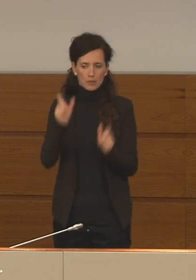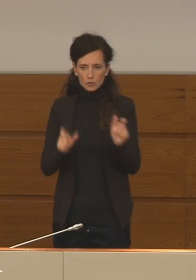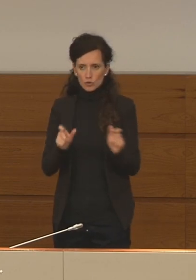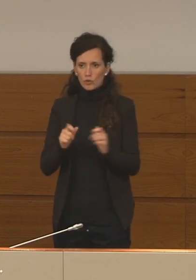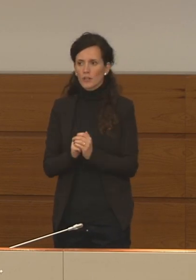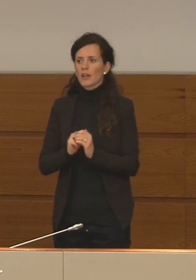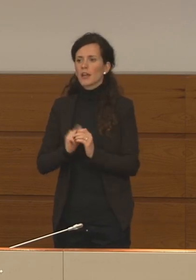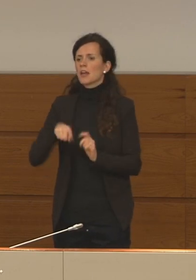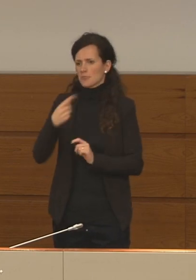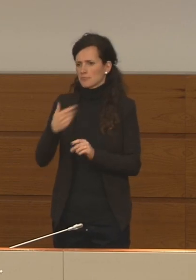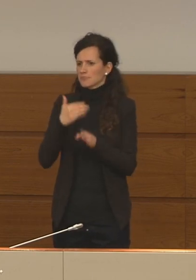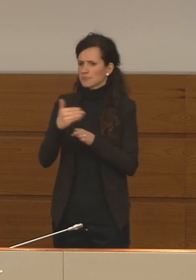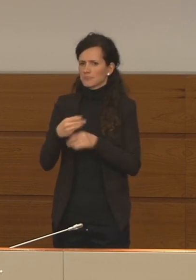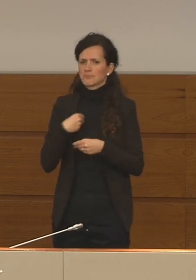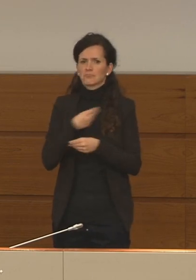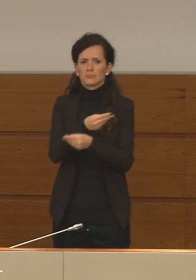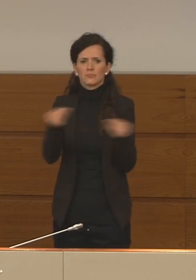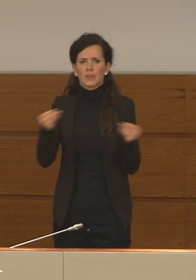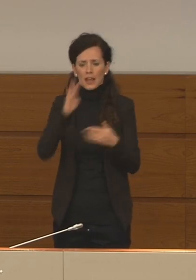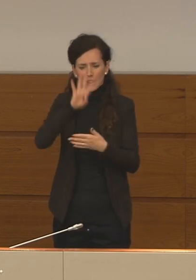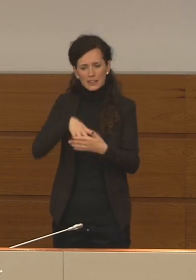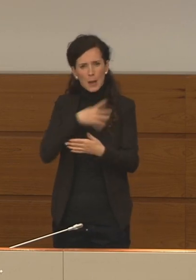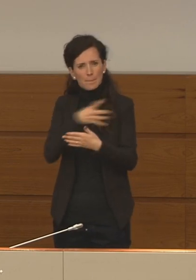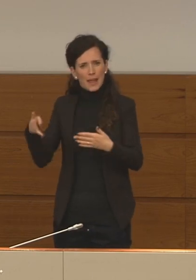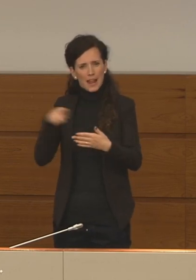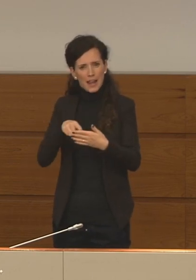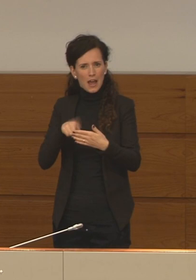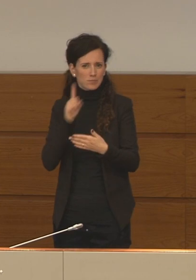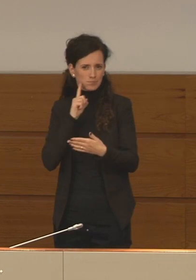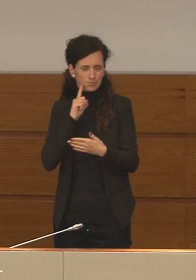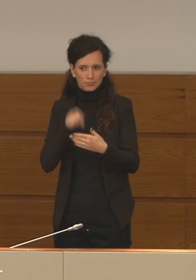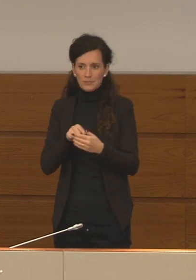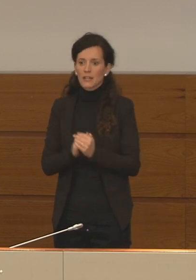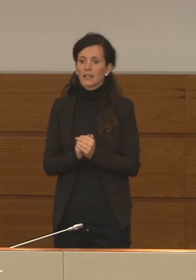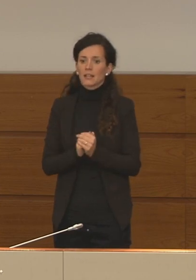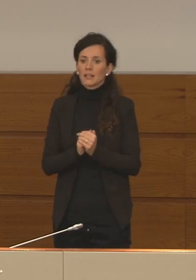la solita tabella, quello che voglio dire è che in termini percentuali non